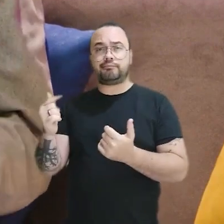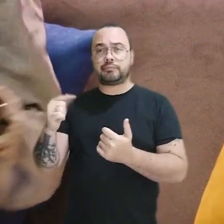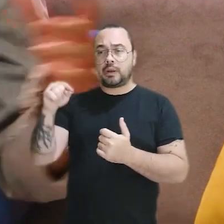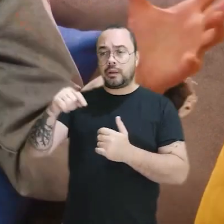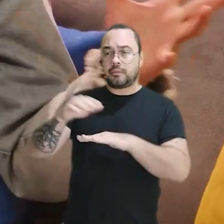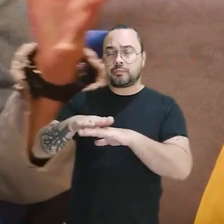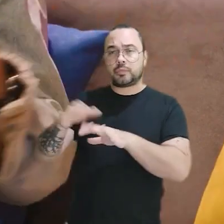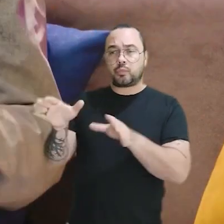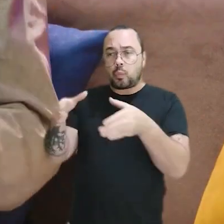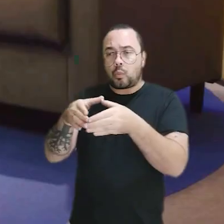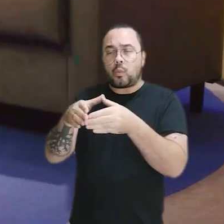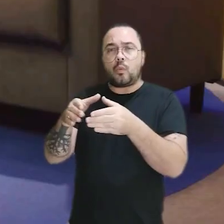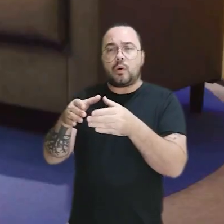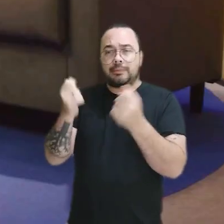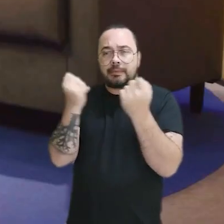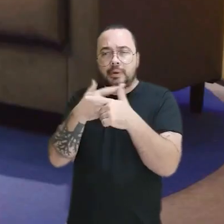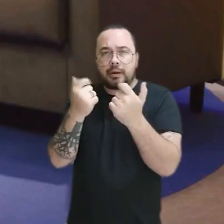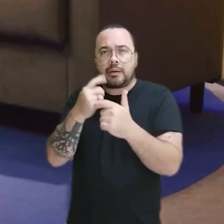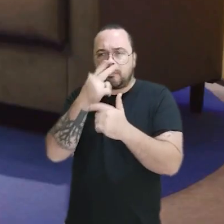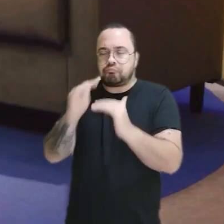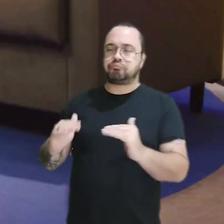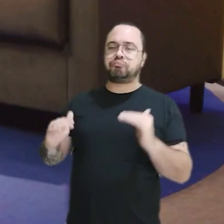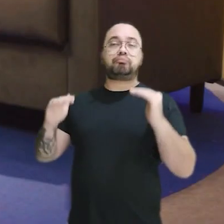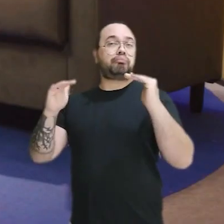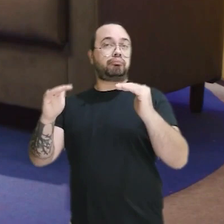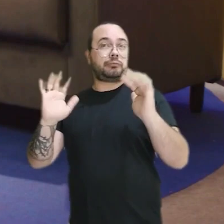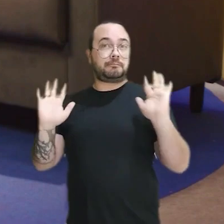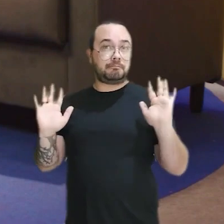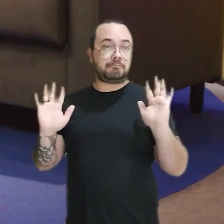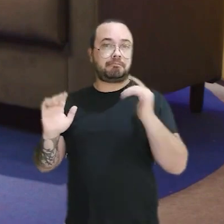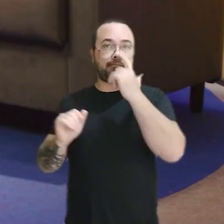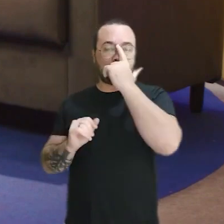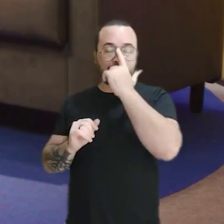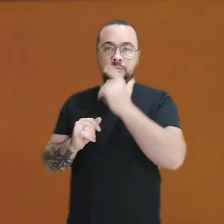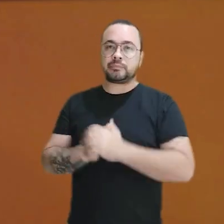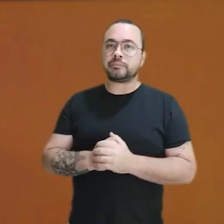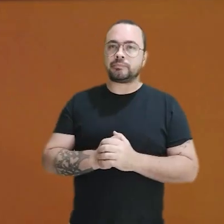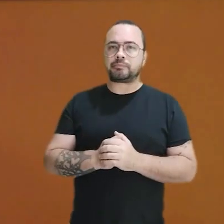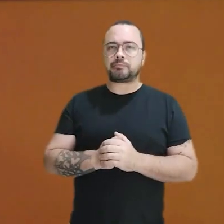um clube de comédia, ele é pomposo, ele tem uma vibe meio Outback os clubes de comédia. Outback total. - Não tem? É um comércio.